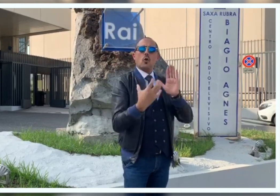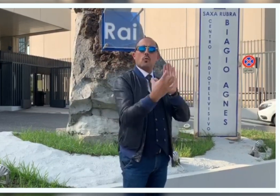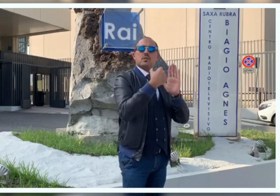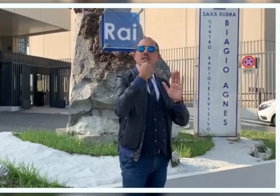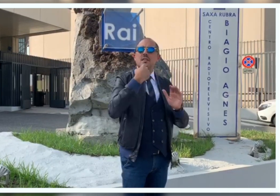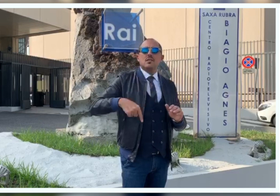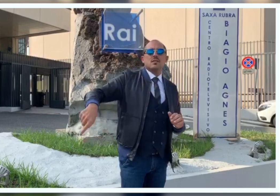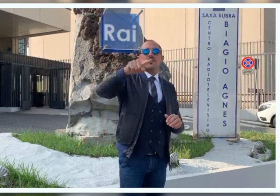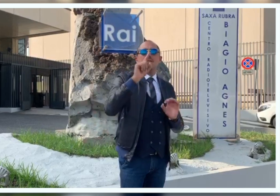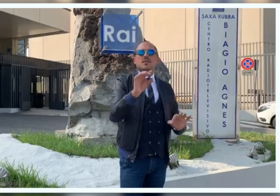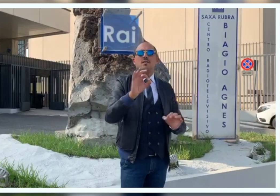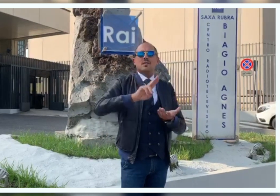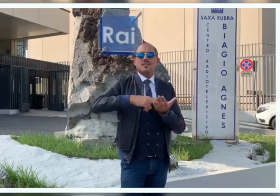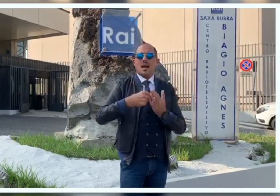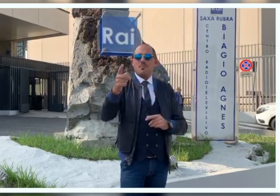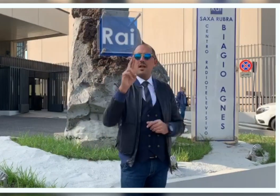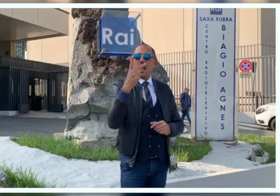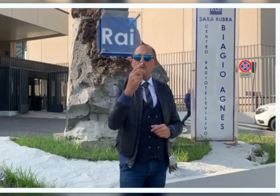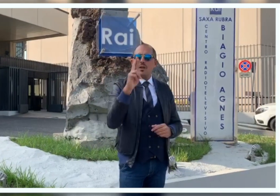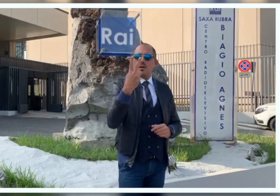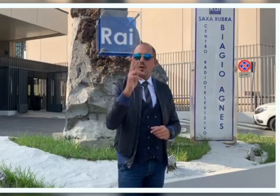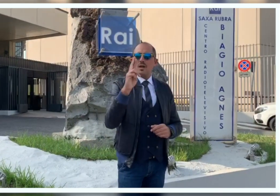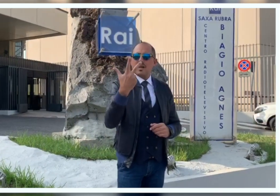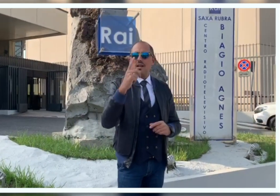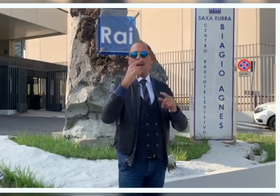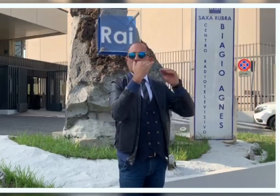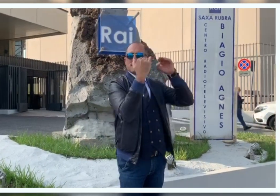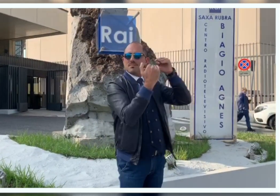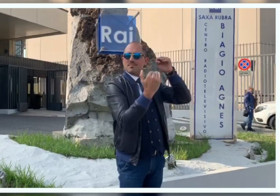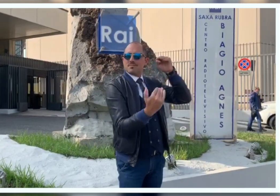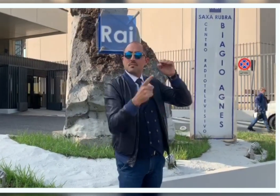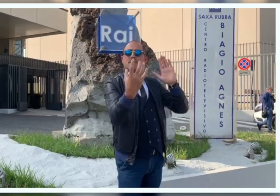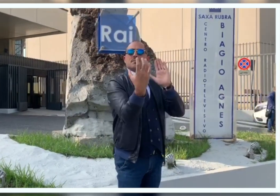una selezione di servizi di interpretariato e sottotitoli andati in onda su RAI 1, RAI 2 e RAI 3